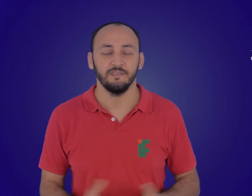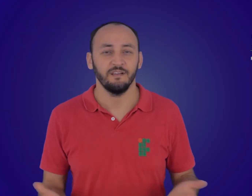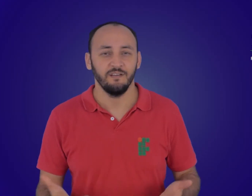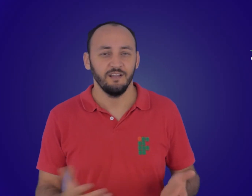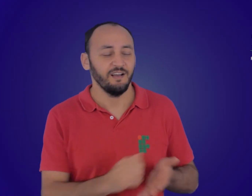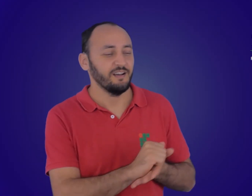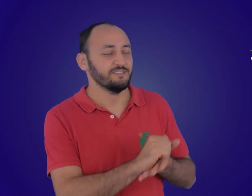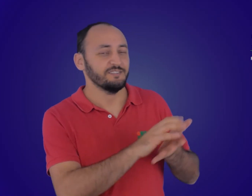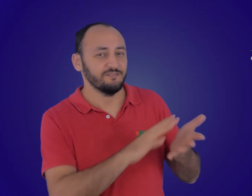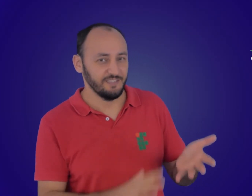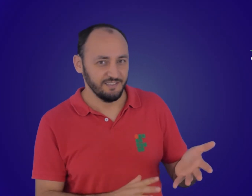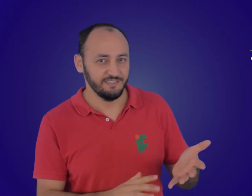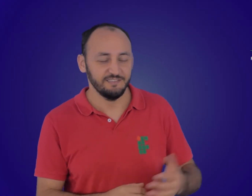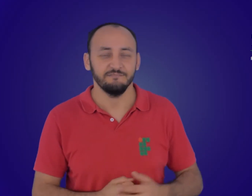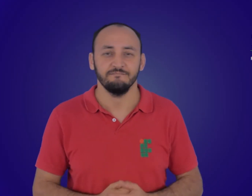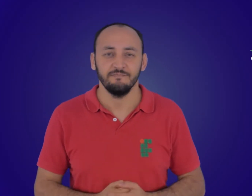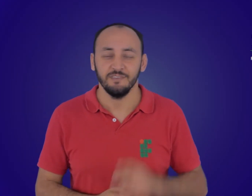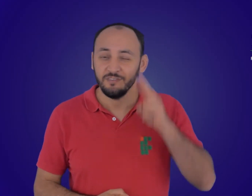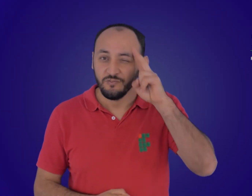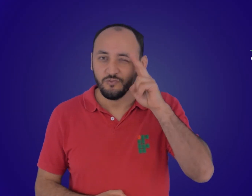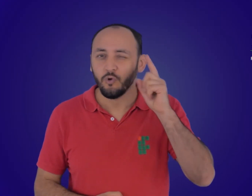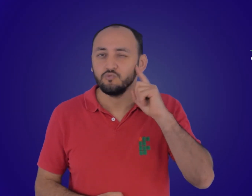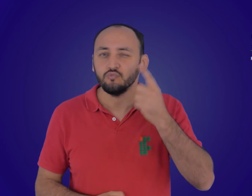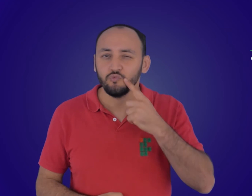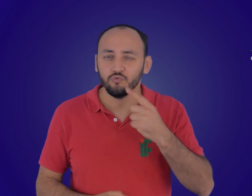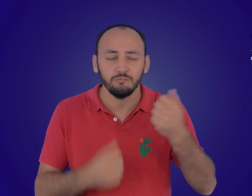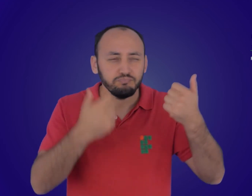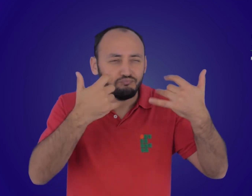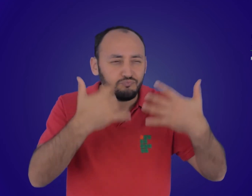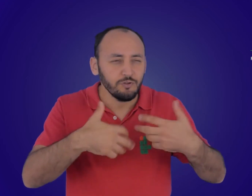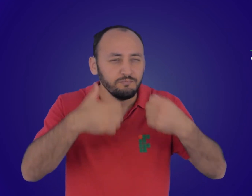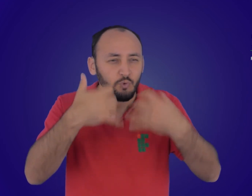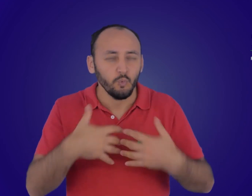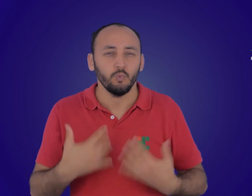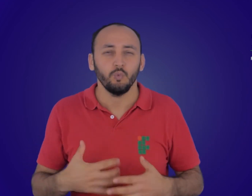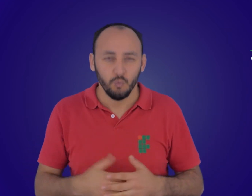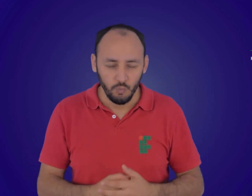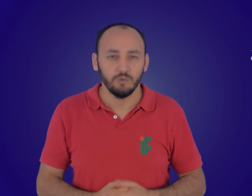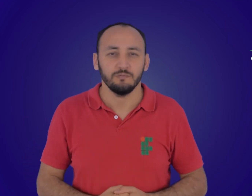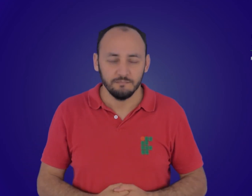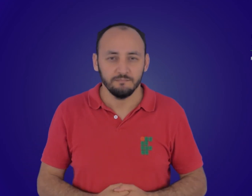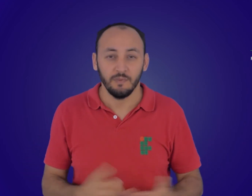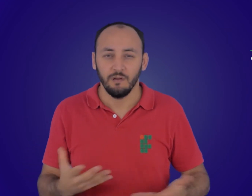Agora uma atividade sobre a história dos surdos. Tivemos várias explicações.